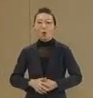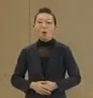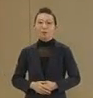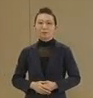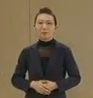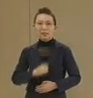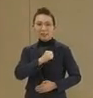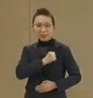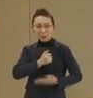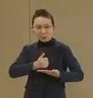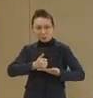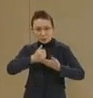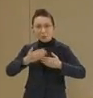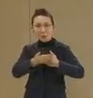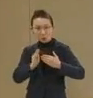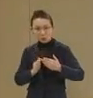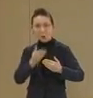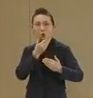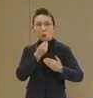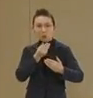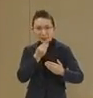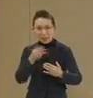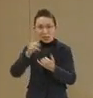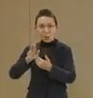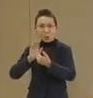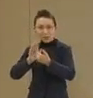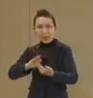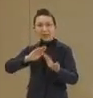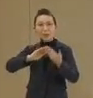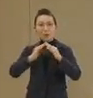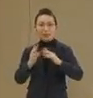命を守る福祉防災都市東京へ